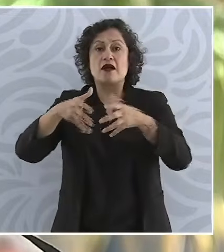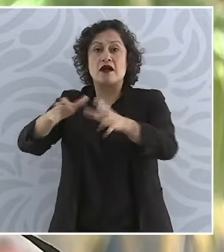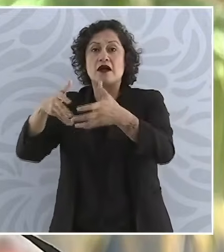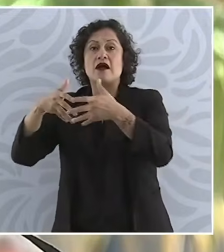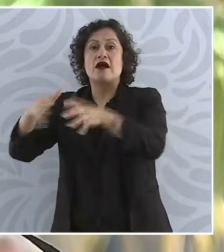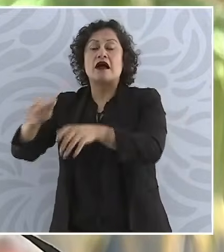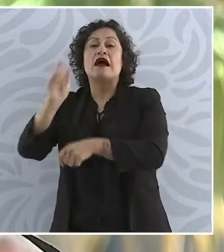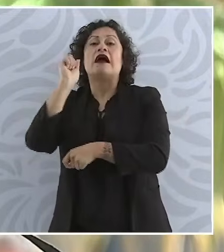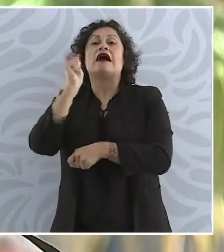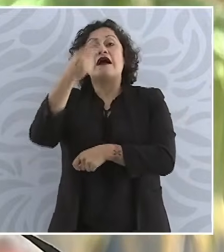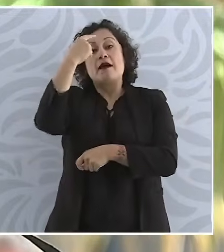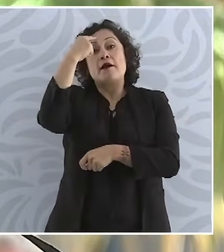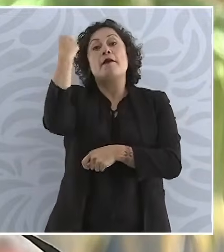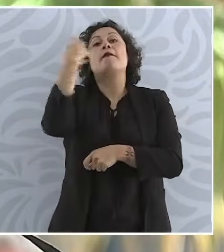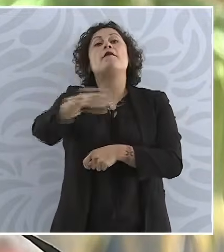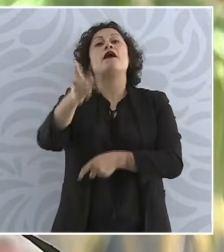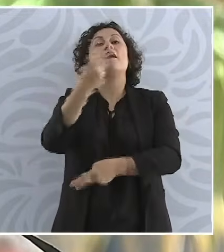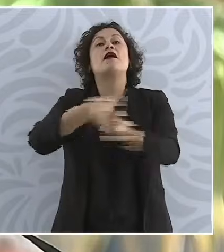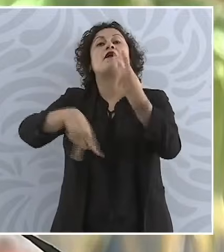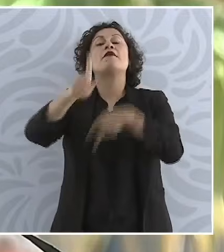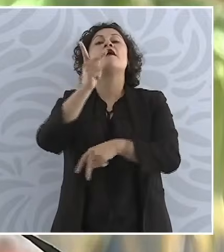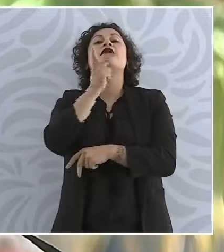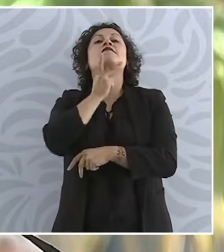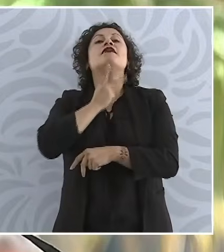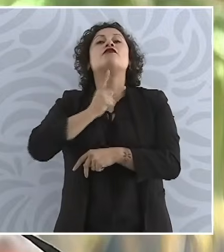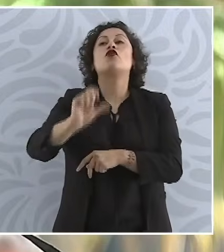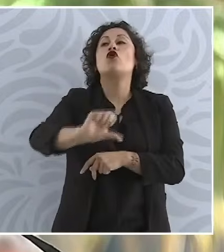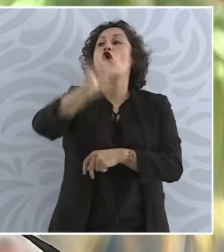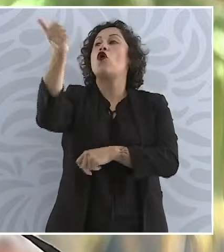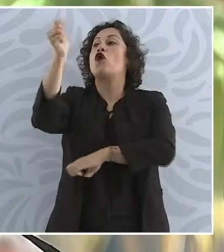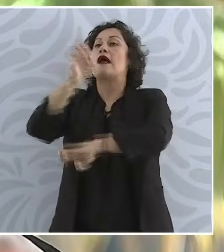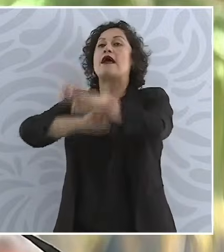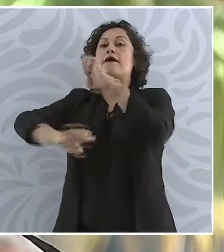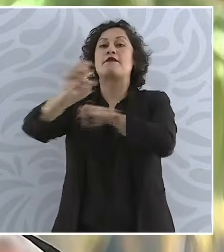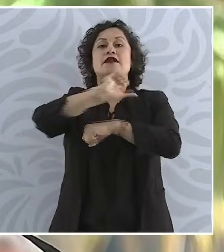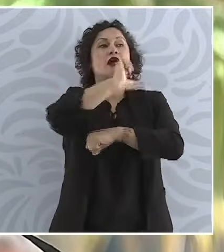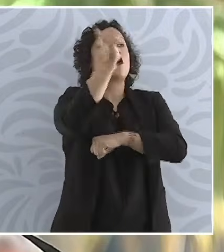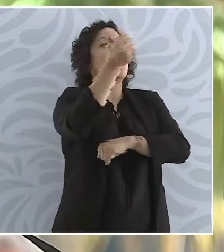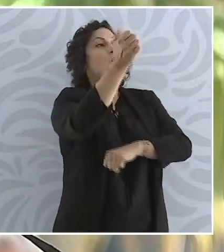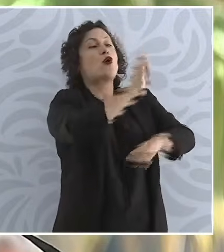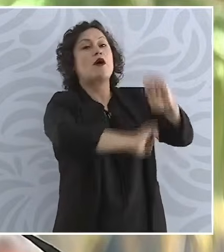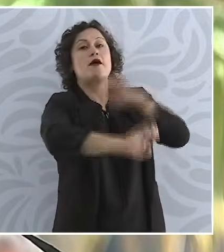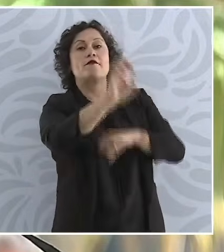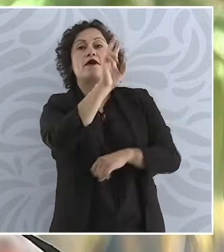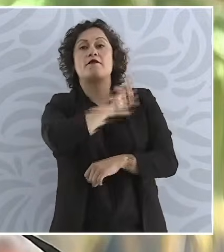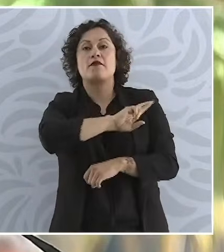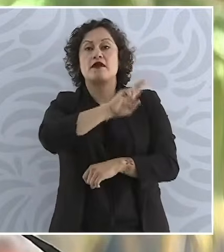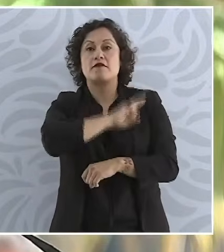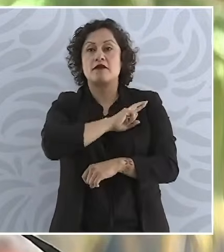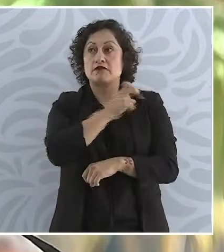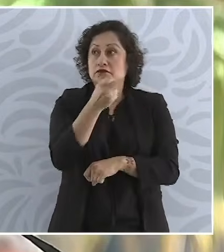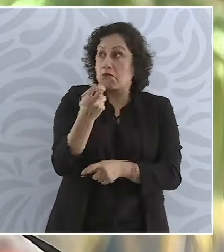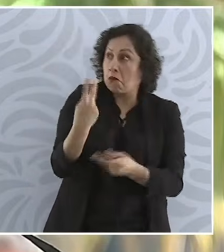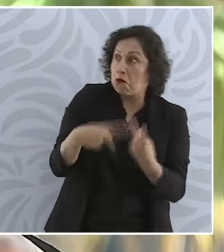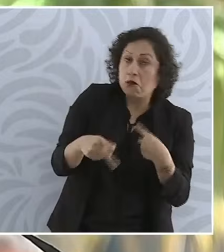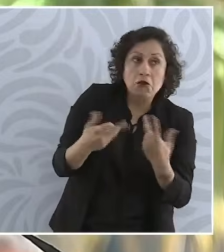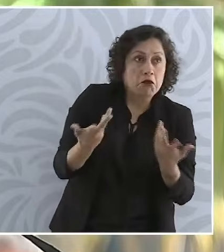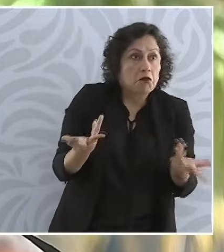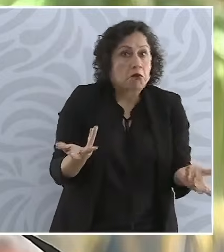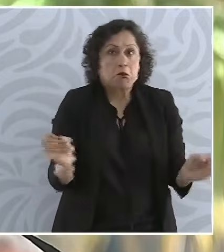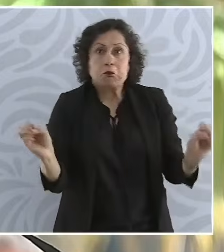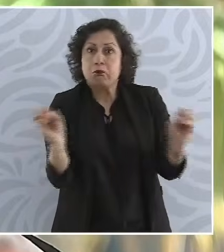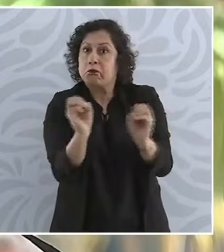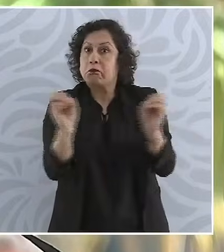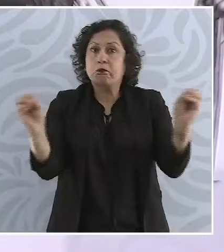la producción de petróleo de empresas privadas que en realidad nunca produjeron lo único que hicieron